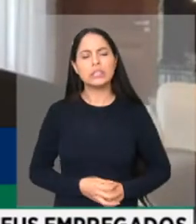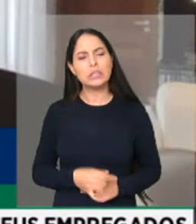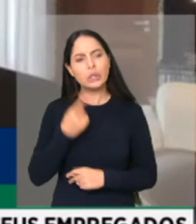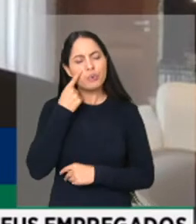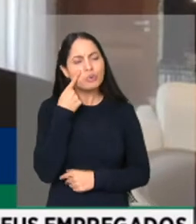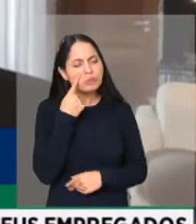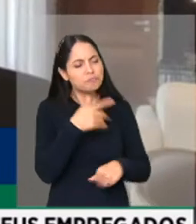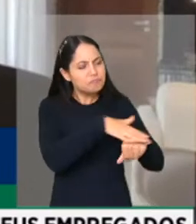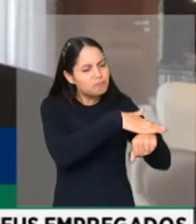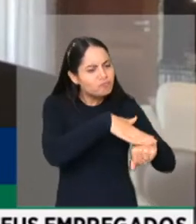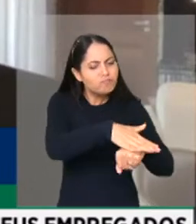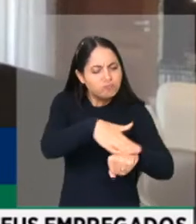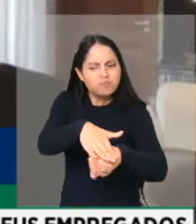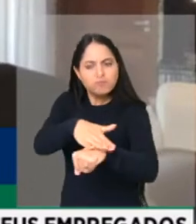QUE VIVEM NA PONTA DO SUS E